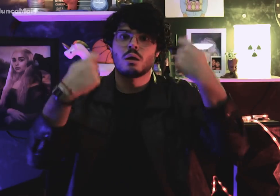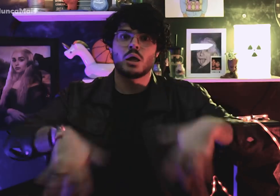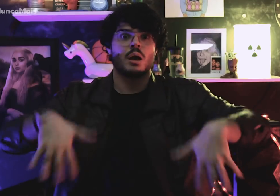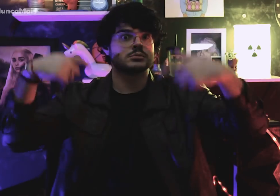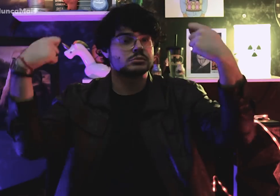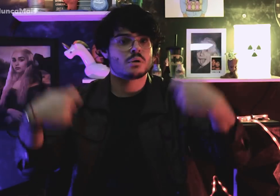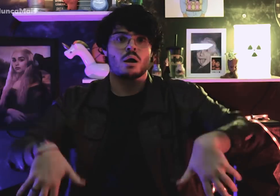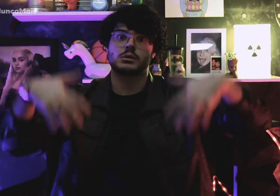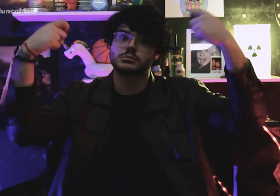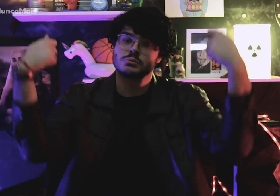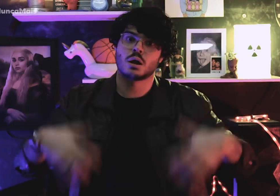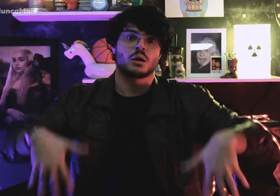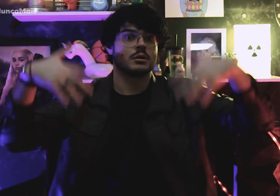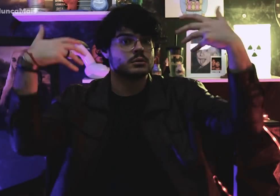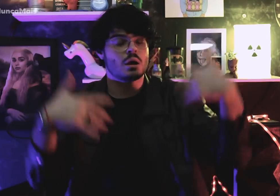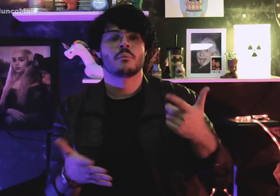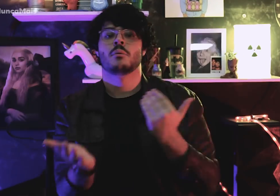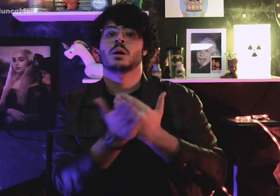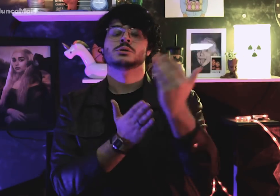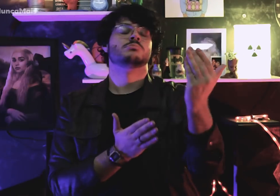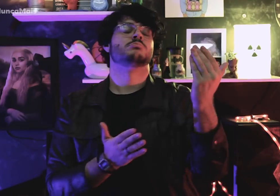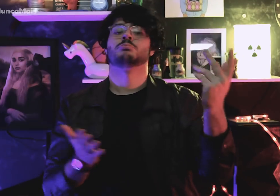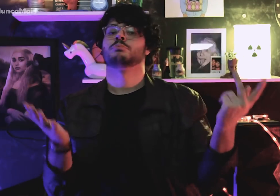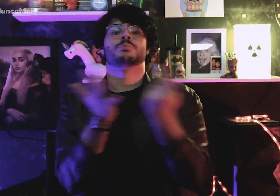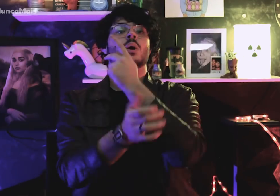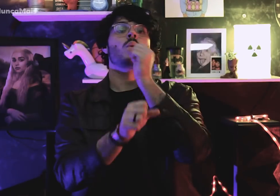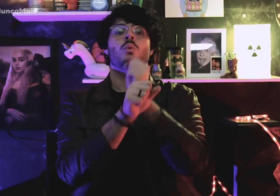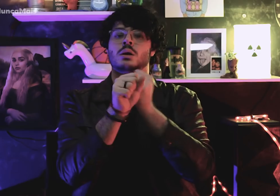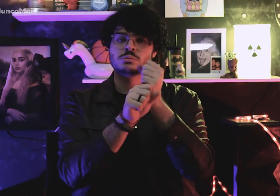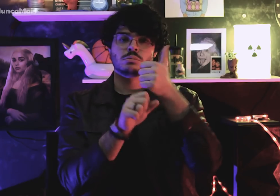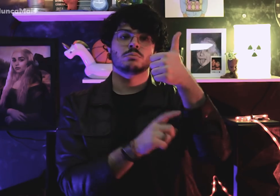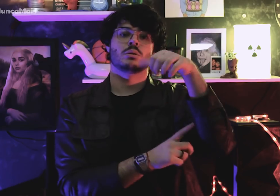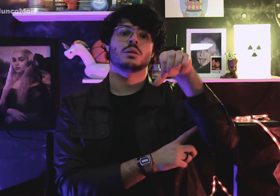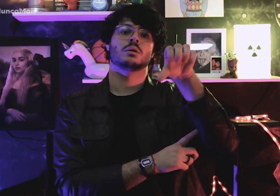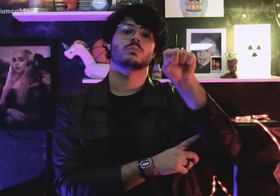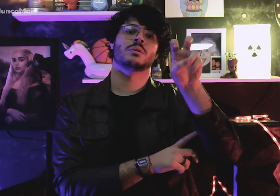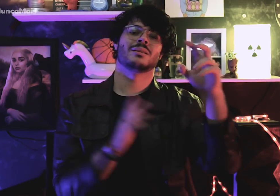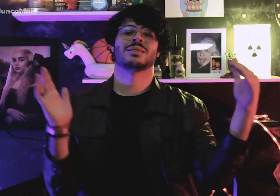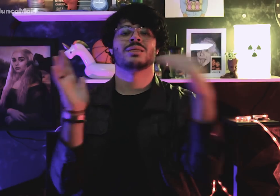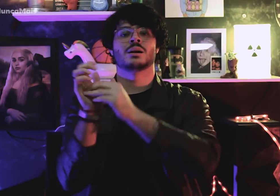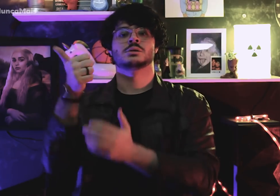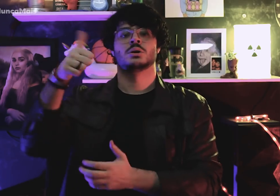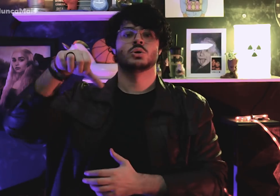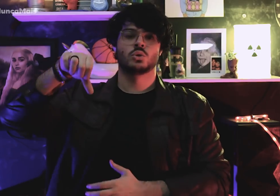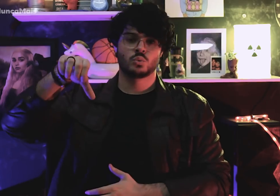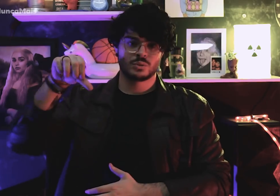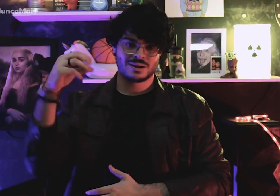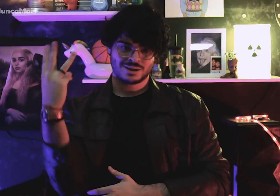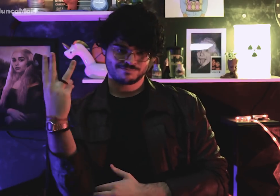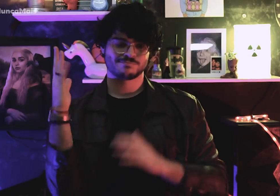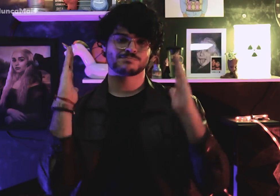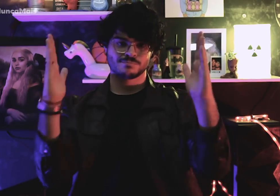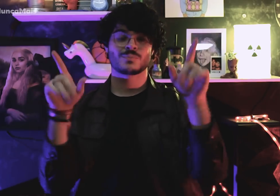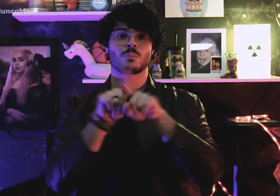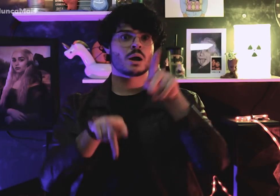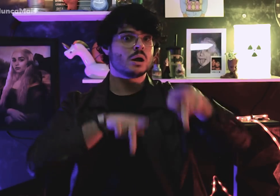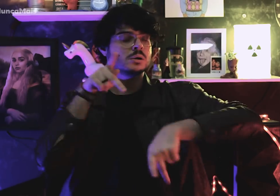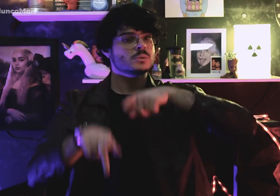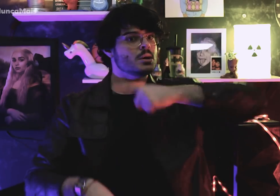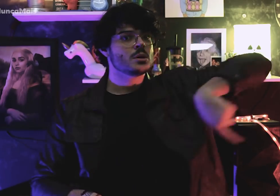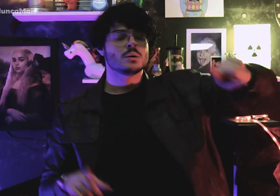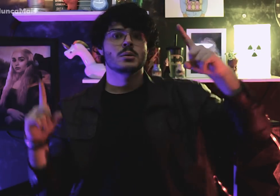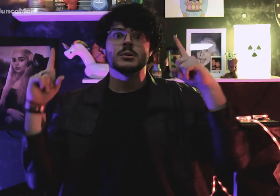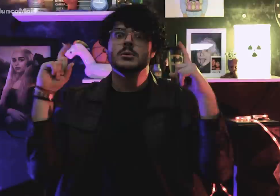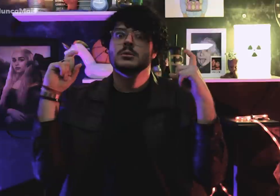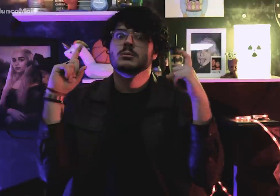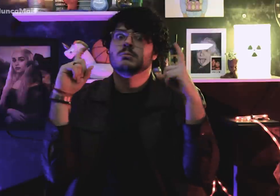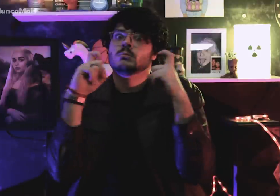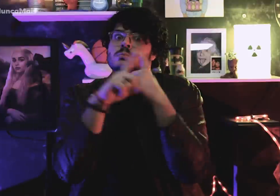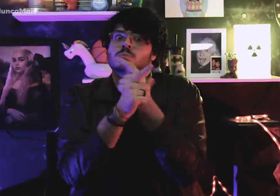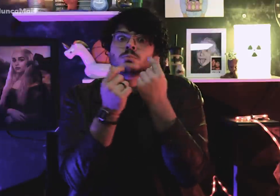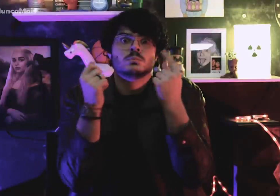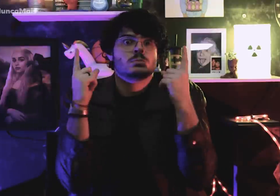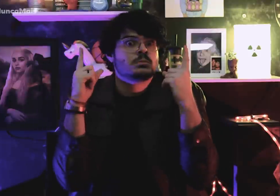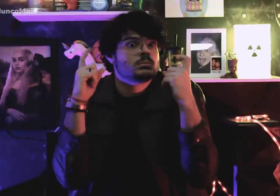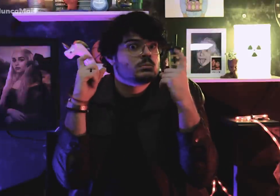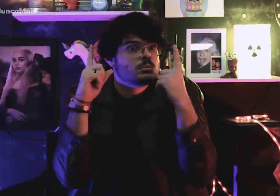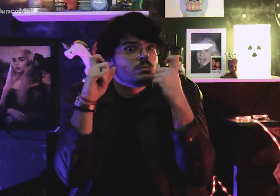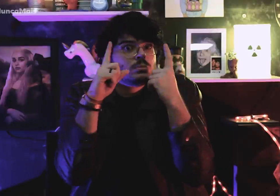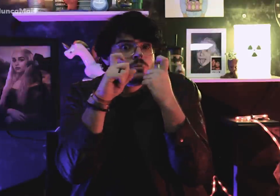o que provocou a hiperinflação, ocasionando dificuldades financeiras entre 1985 a 1993.